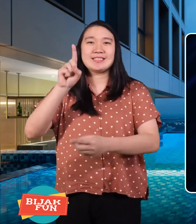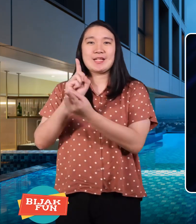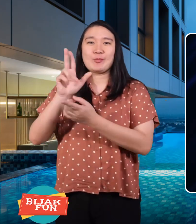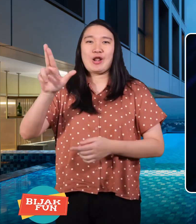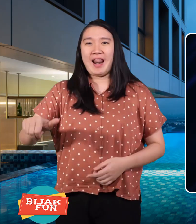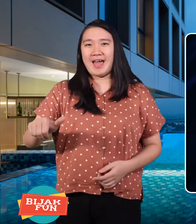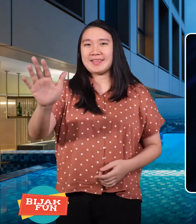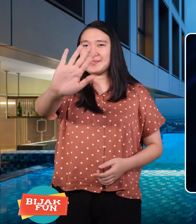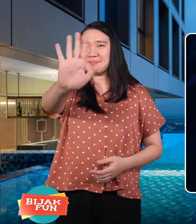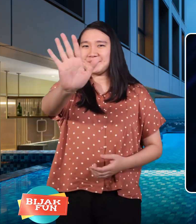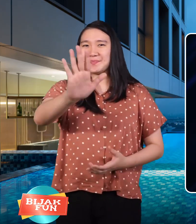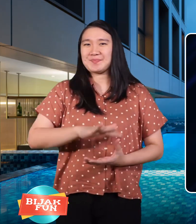Sampai bertemu lagi, dah!